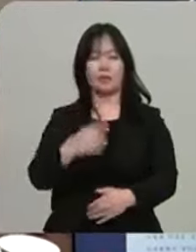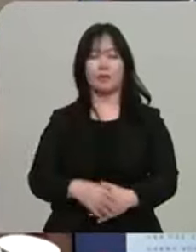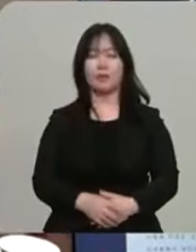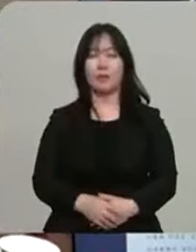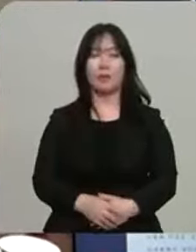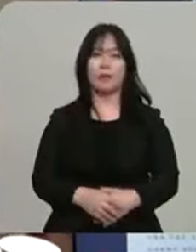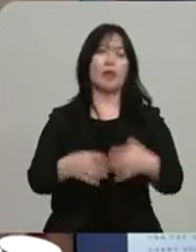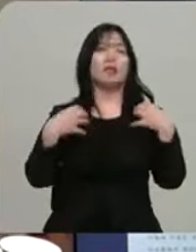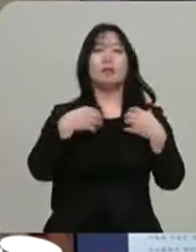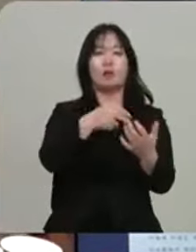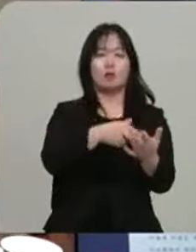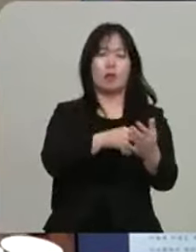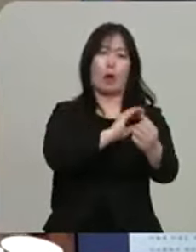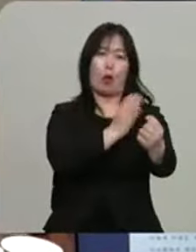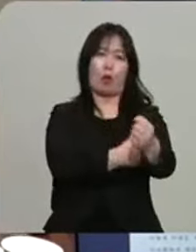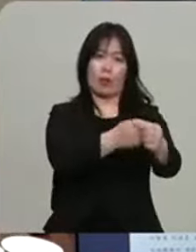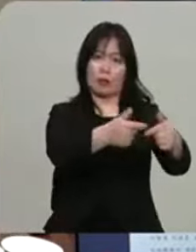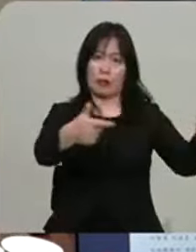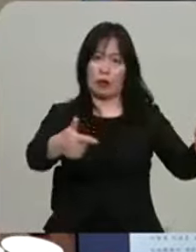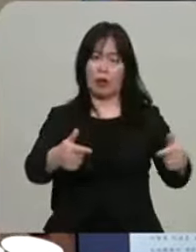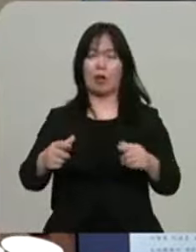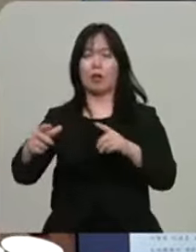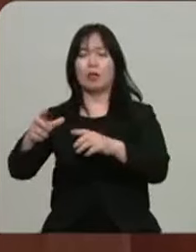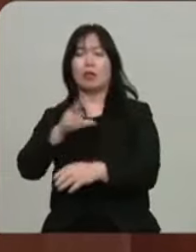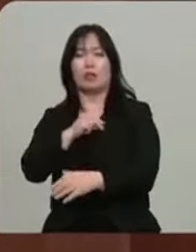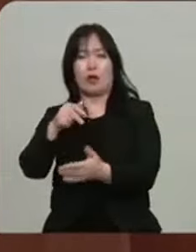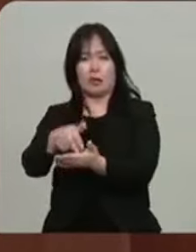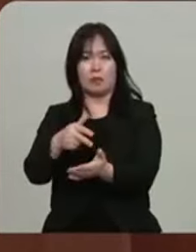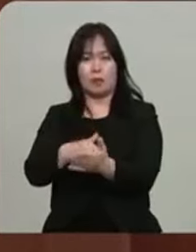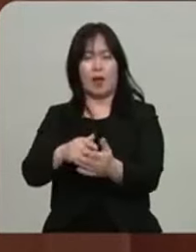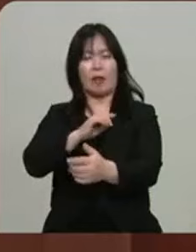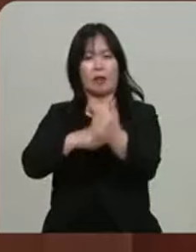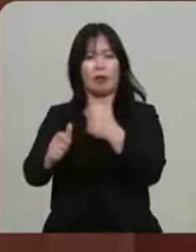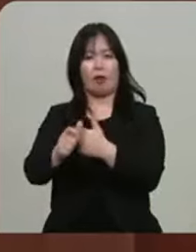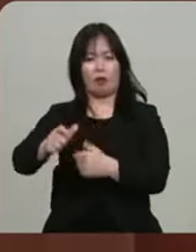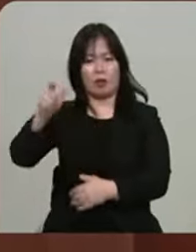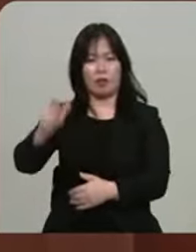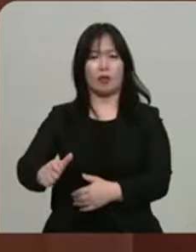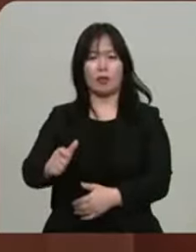집행부 권한이 늘어나면서 의회 본연의 역할은 더욱 강조됩니다.